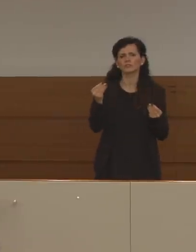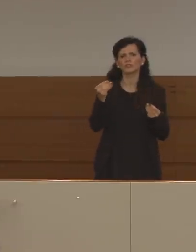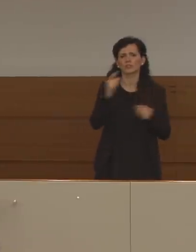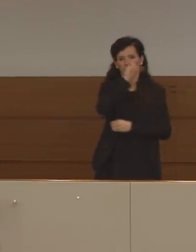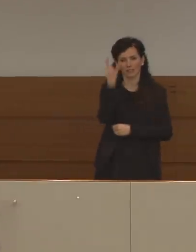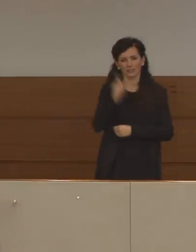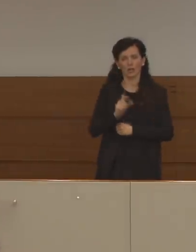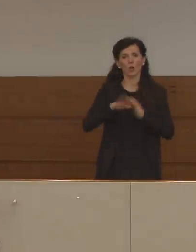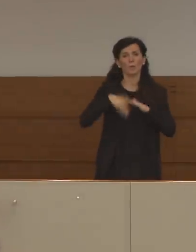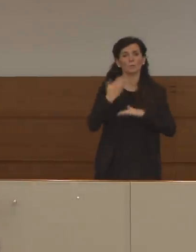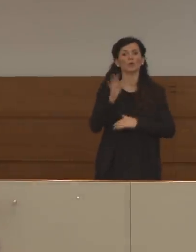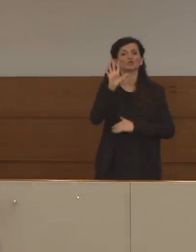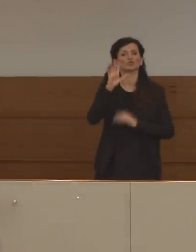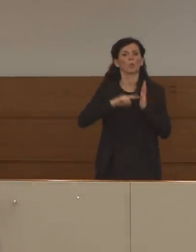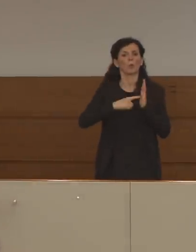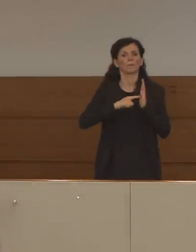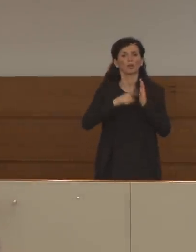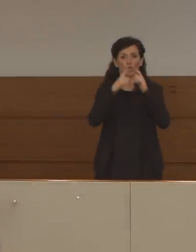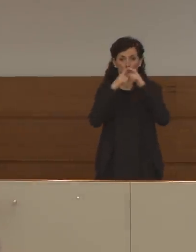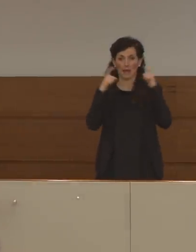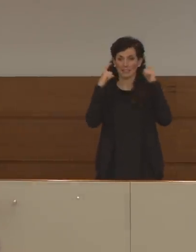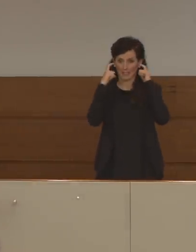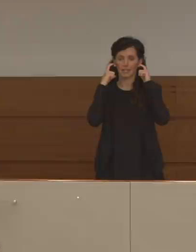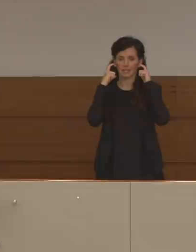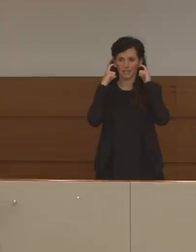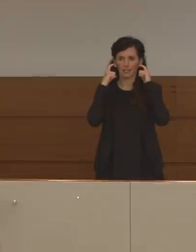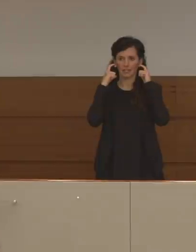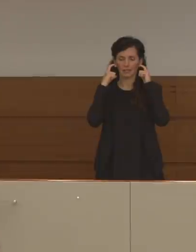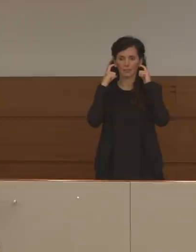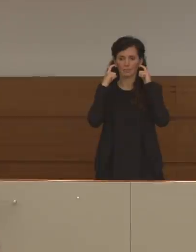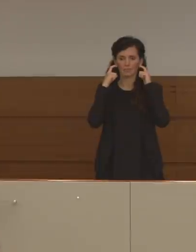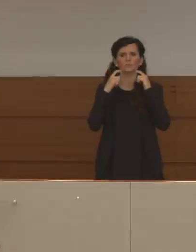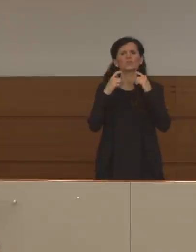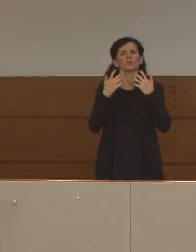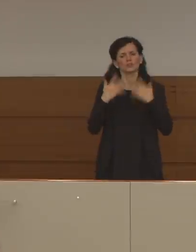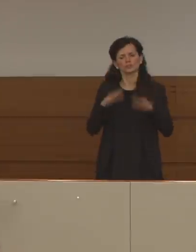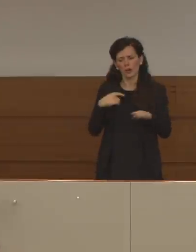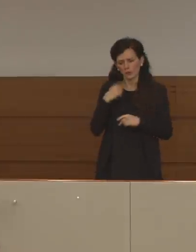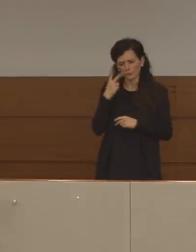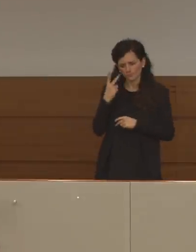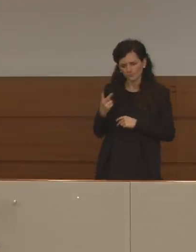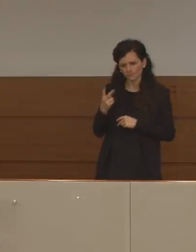5 milioni di mascherine e abbiamo anche registrato quindi non sono computate nel